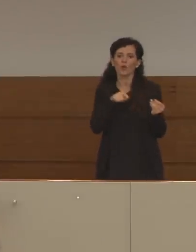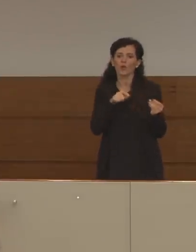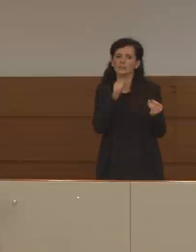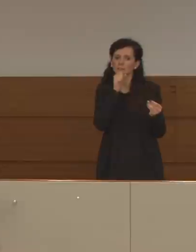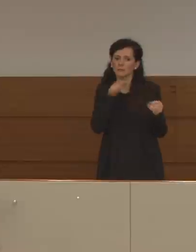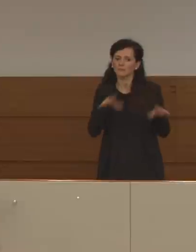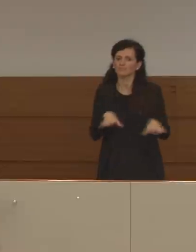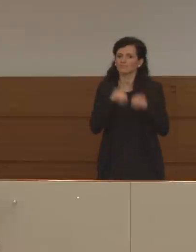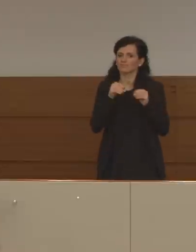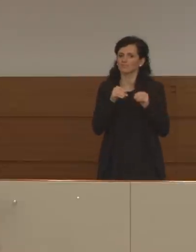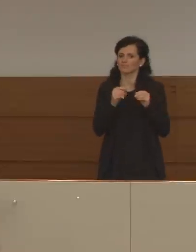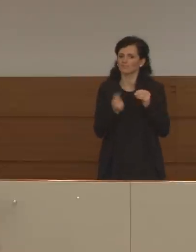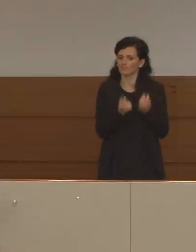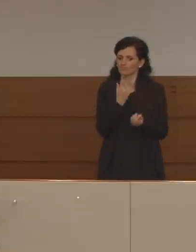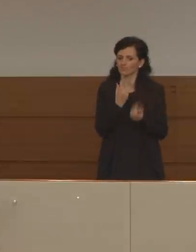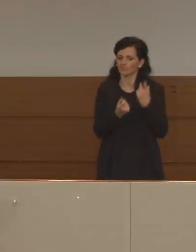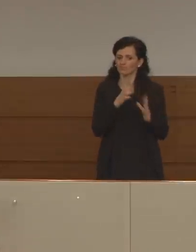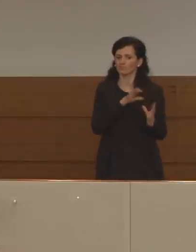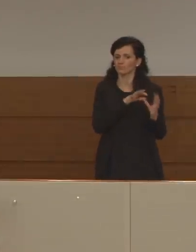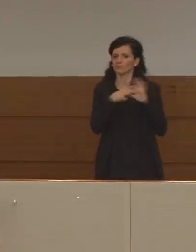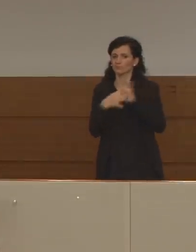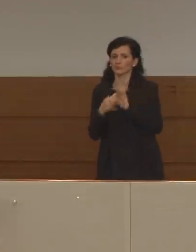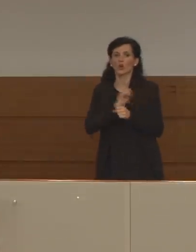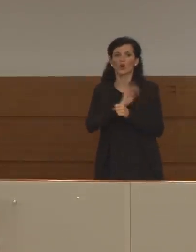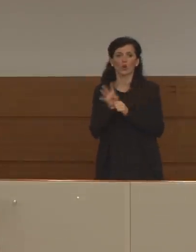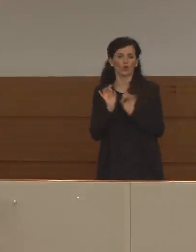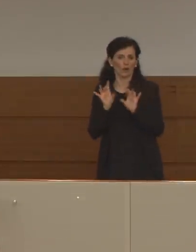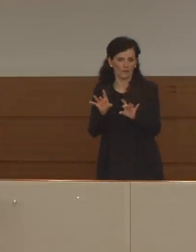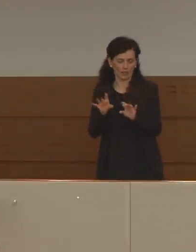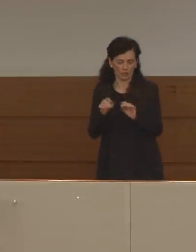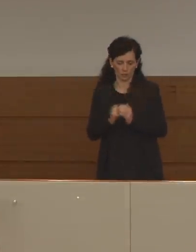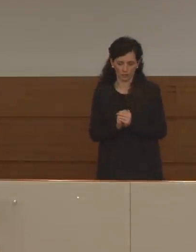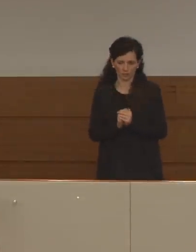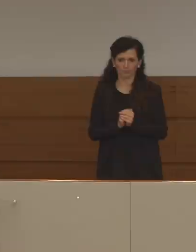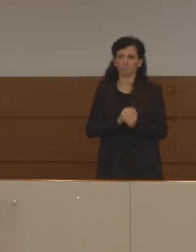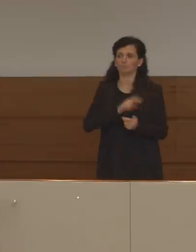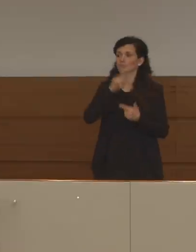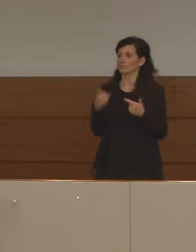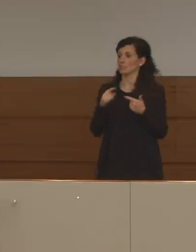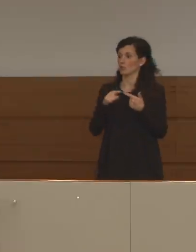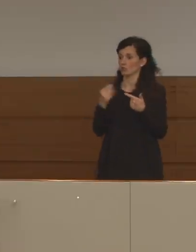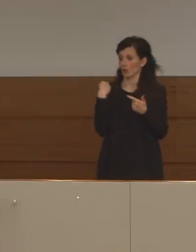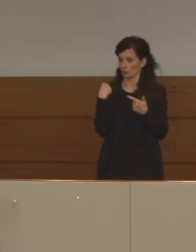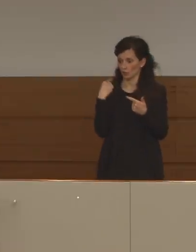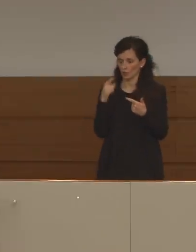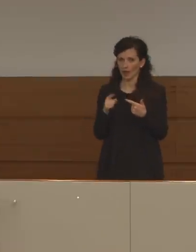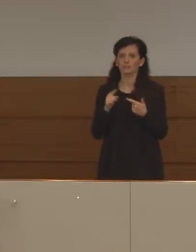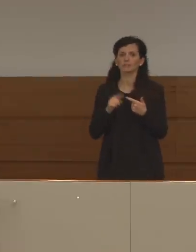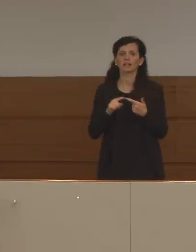correlato al coronavirus. Per quanto riguarda la seconda domanda ovverosia